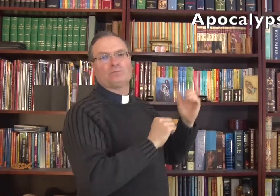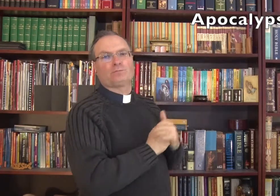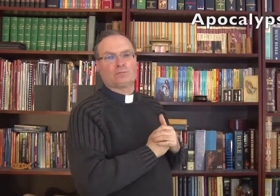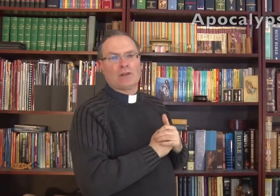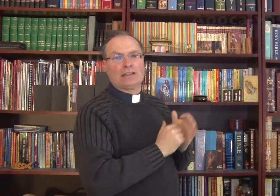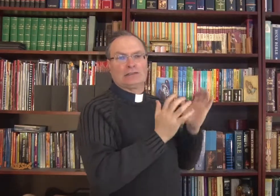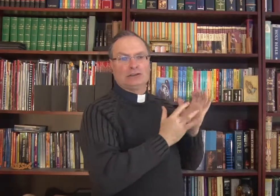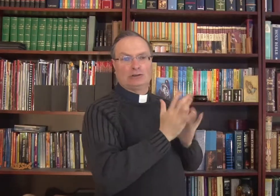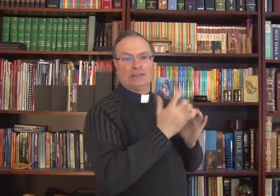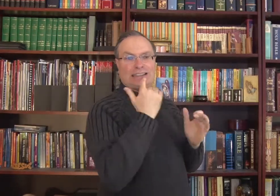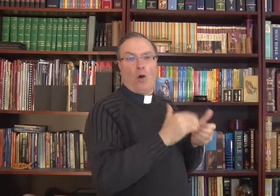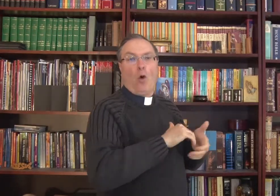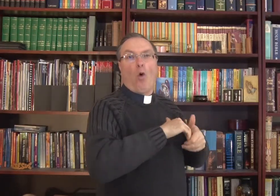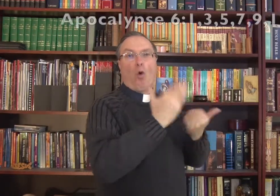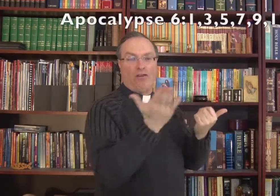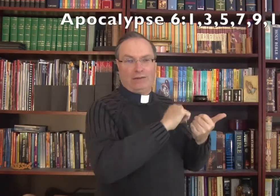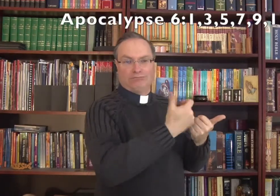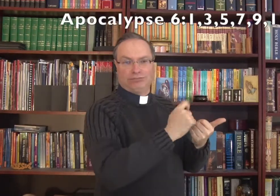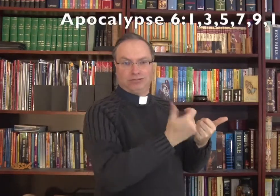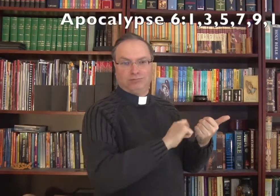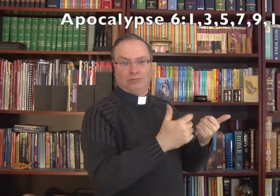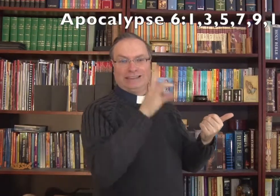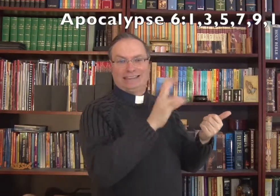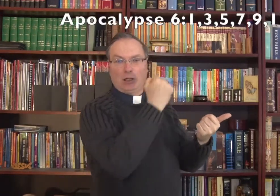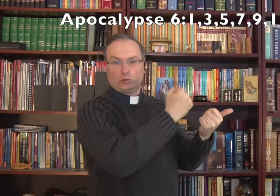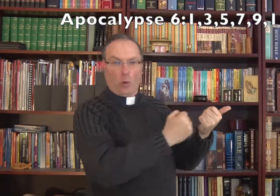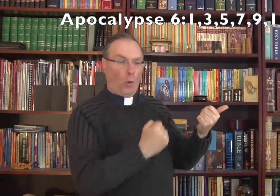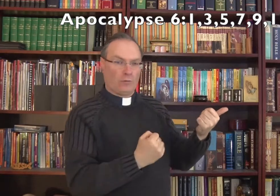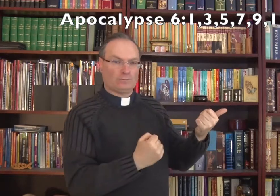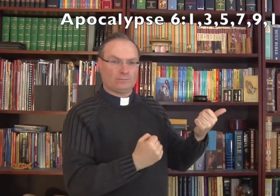Jésus qui ouvrait les sept sceaux.